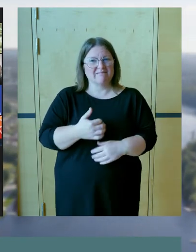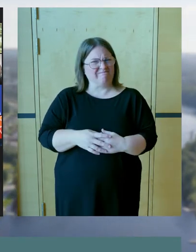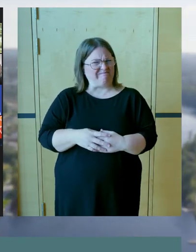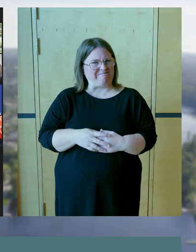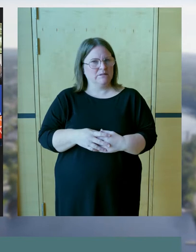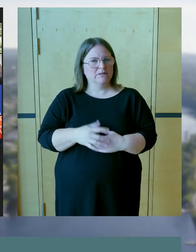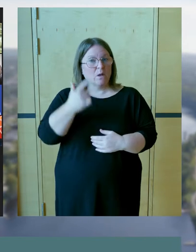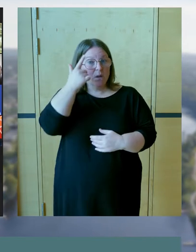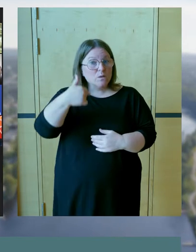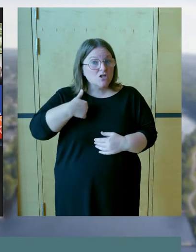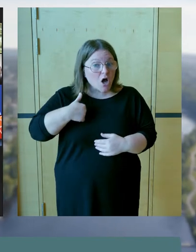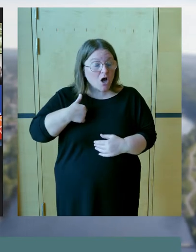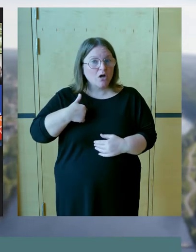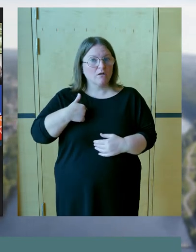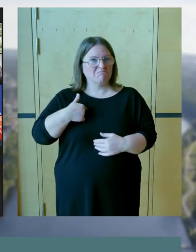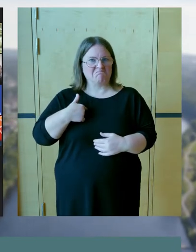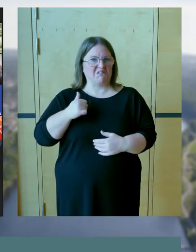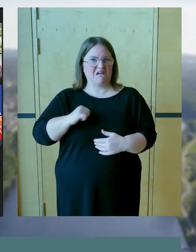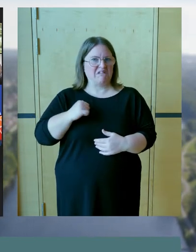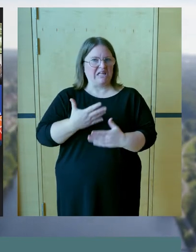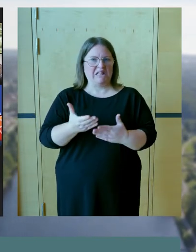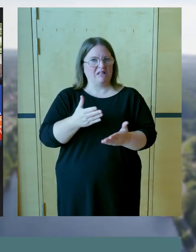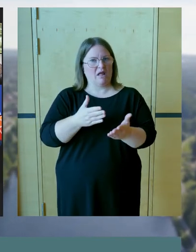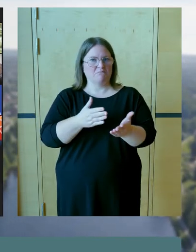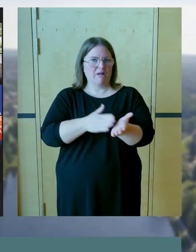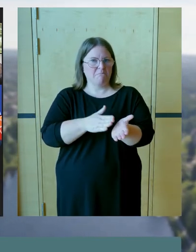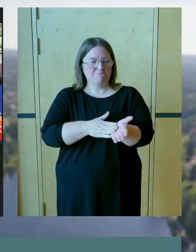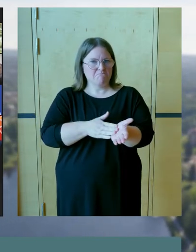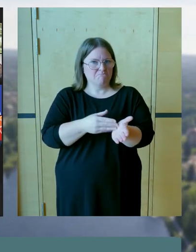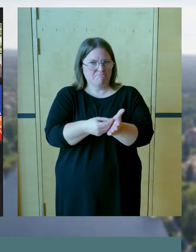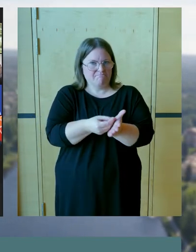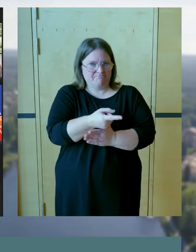Att kostnaden Per lägenhet kan bli något lägre mycket större antal platser